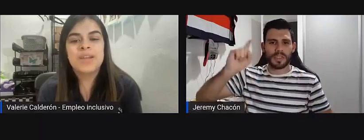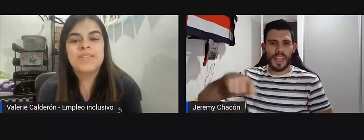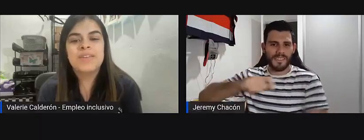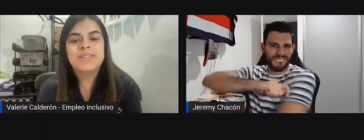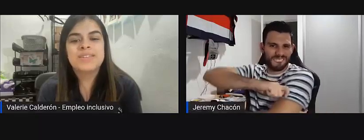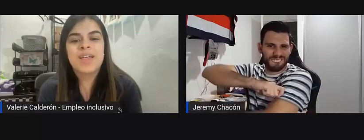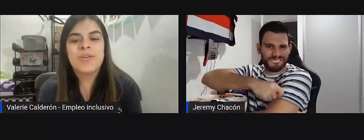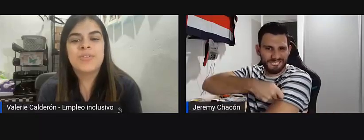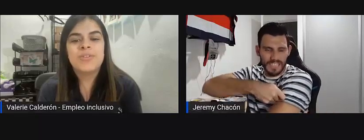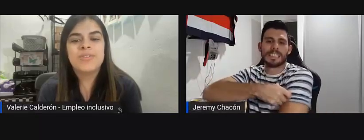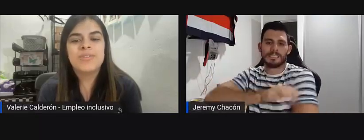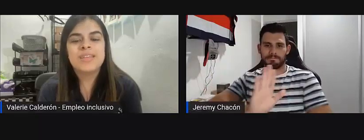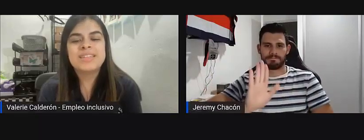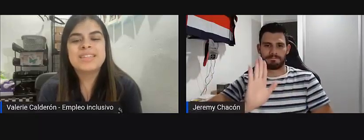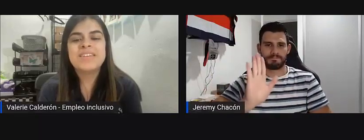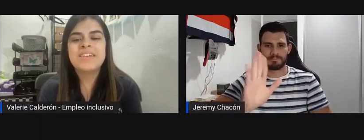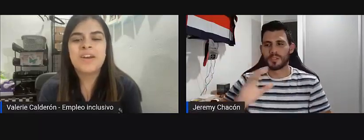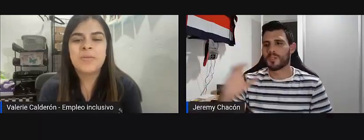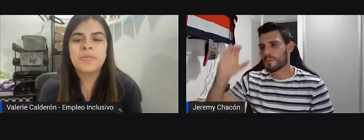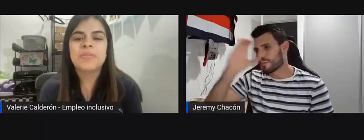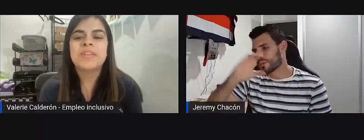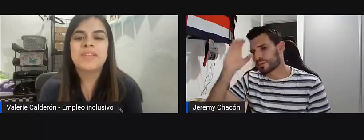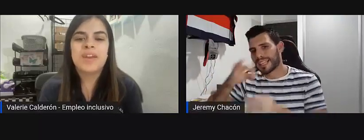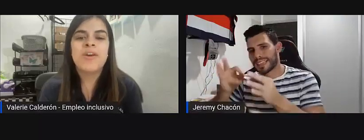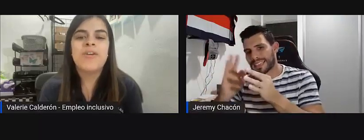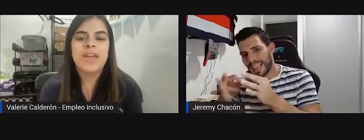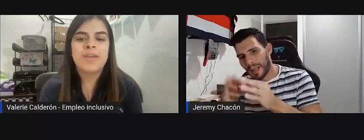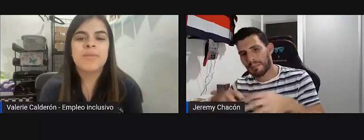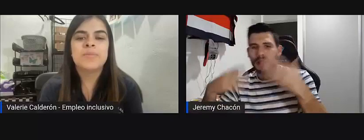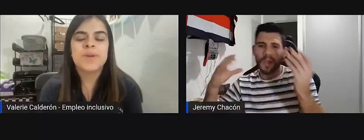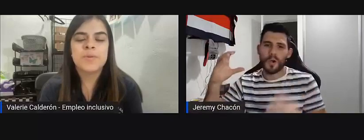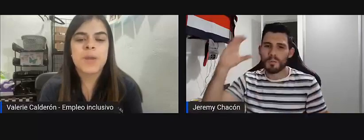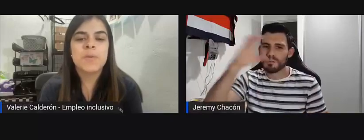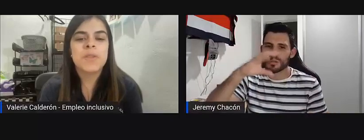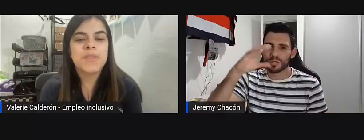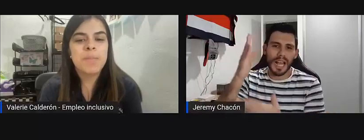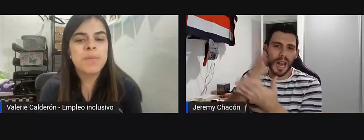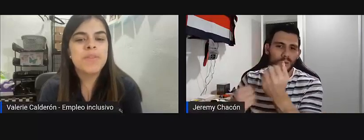como que la entrevistador necesite verdad como entender Ah okay vamos a buscar un intérprete